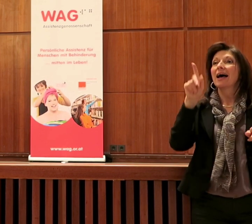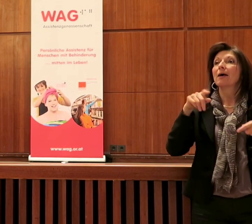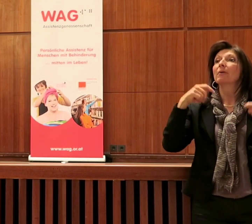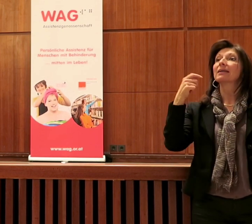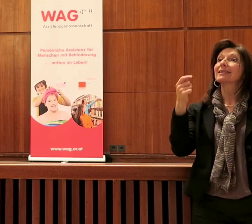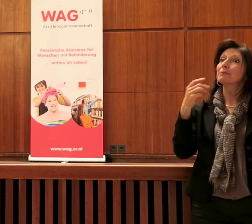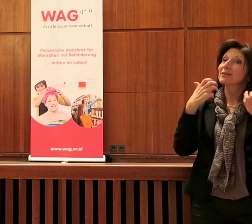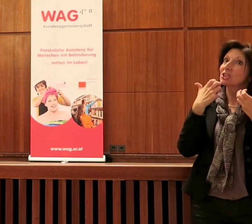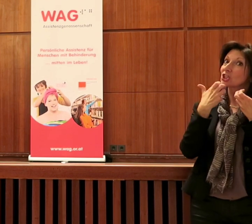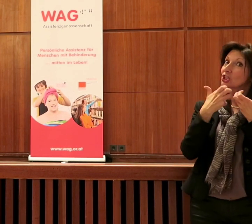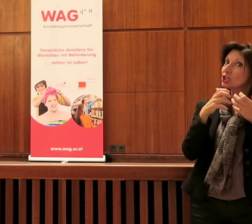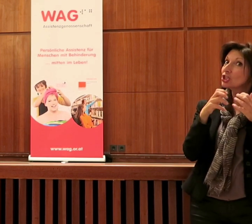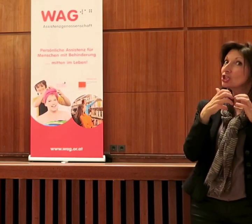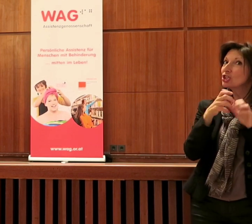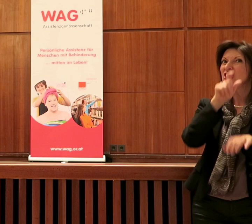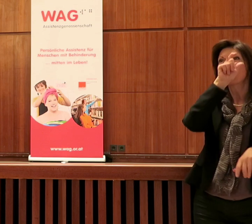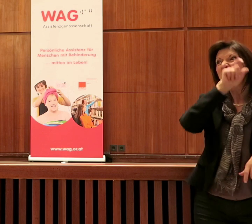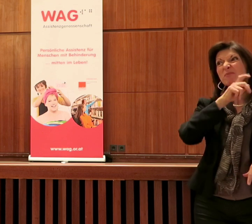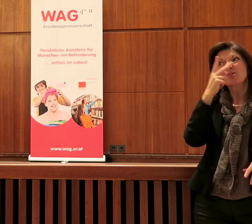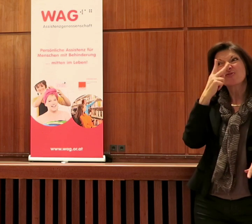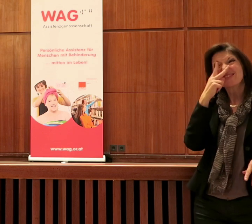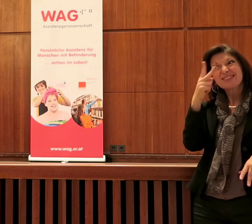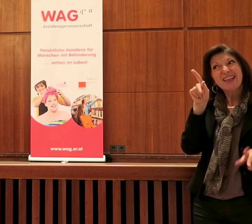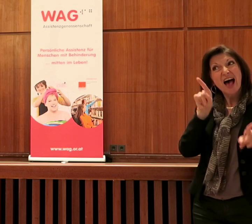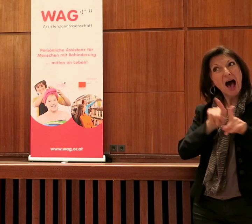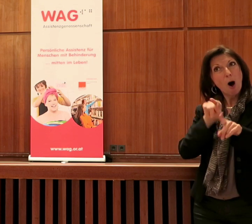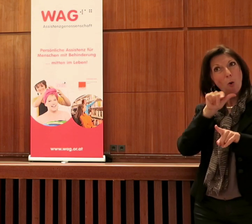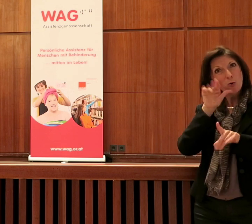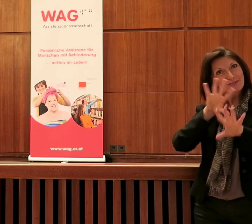wo Sehnde nicht alles mitbekommen. Auch wahre Geschichte.